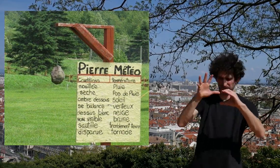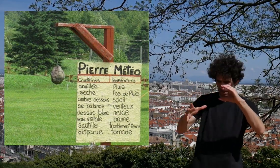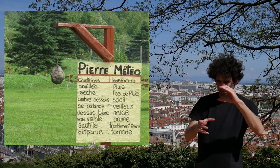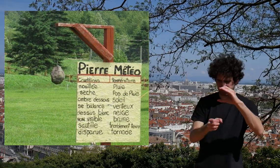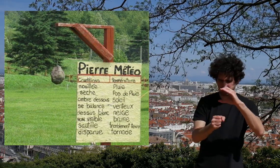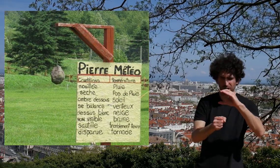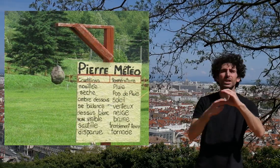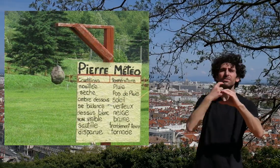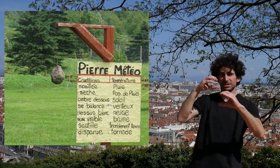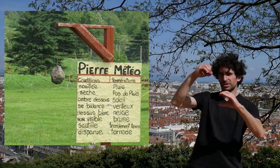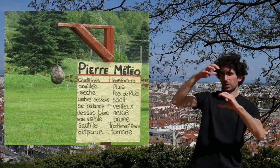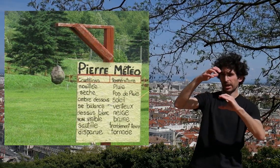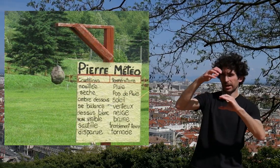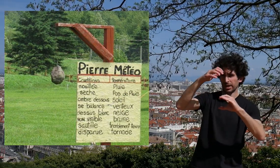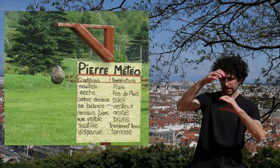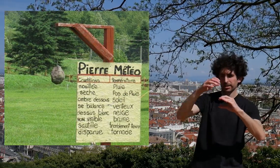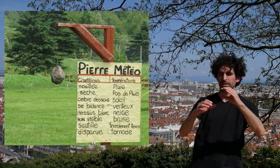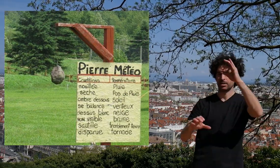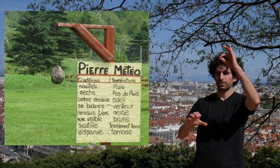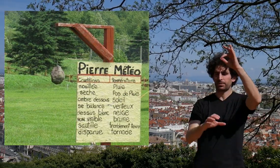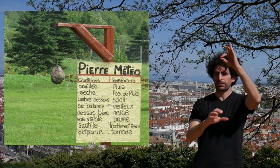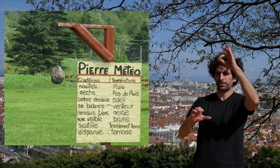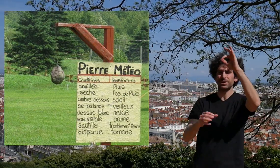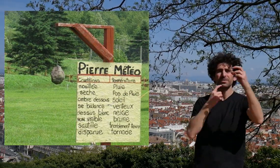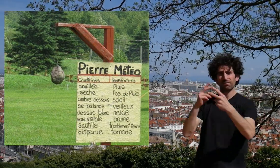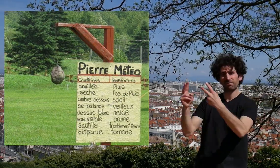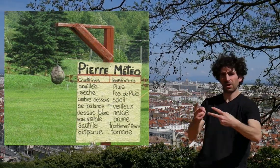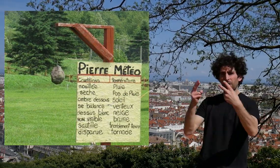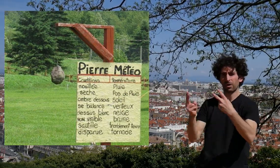Une ombre en-dessous, il y a du soleil. La pierre se balance, il y a du vent.